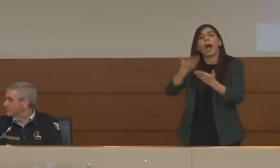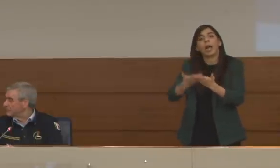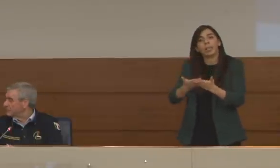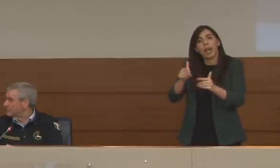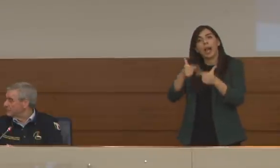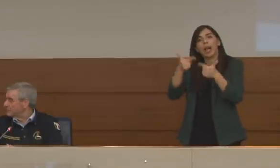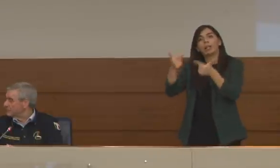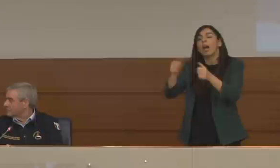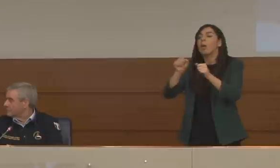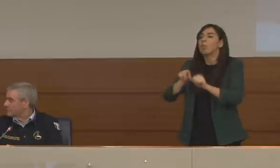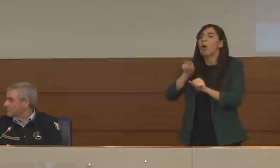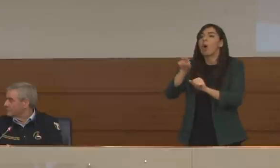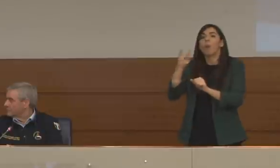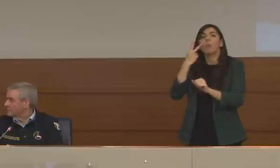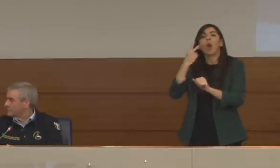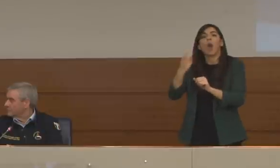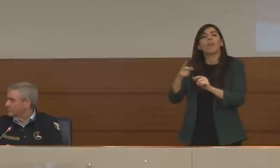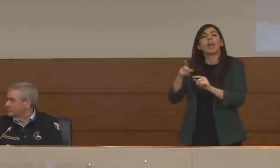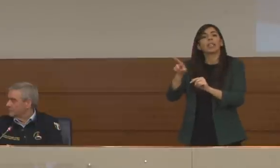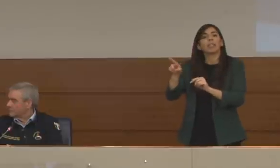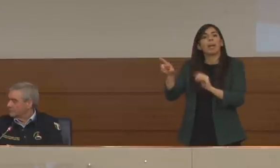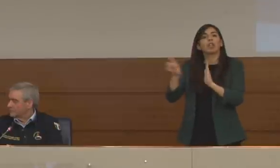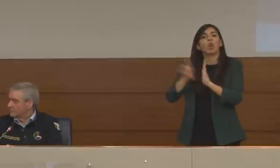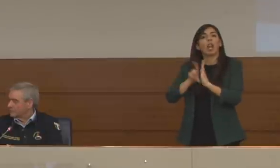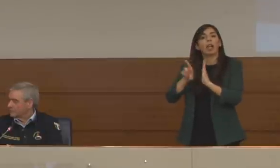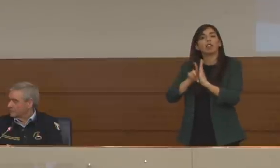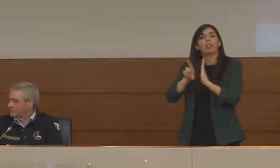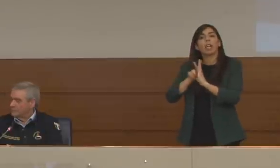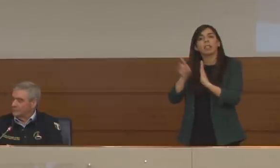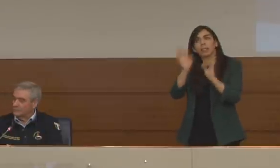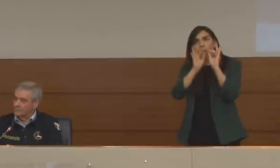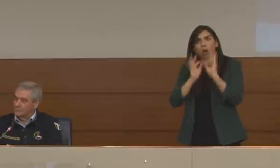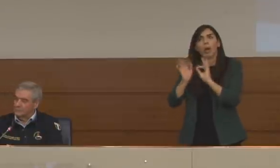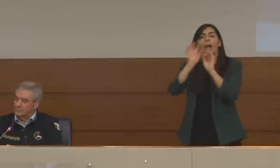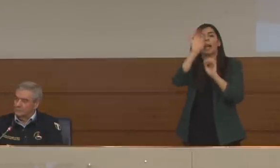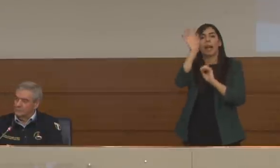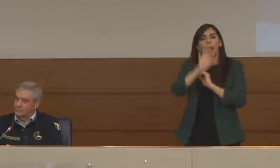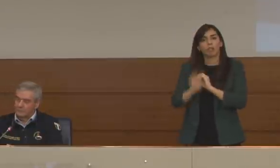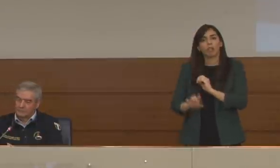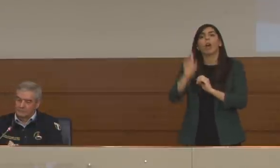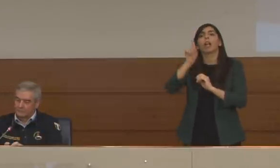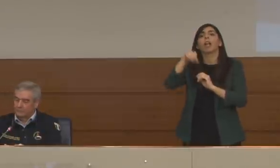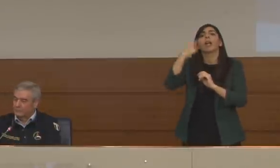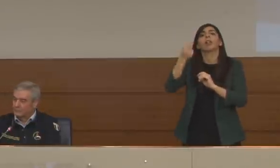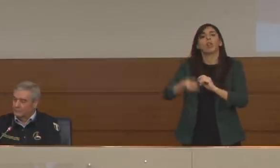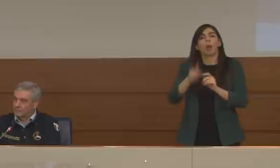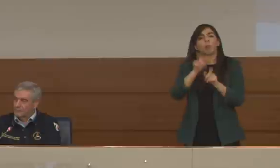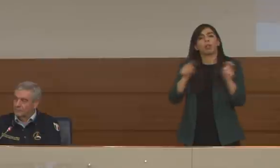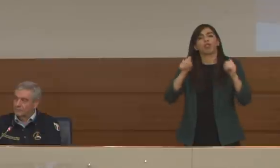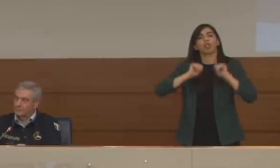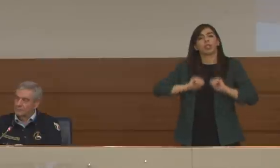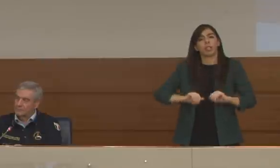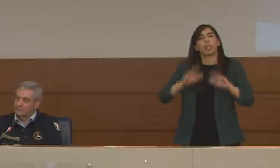legislativo che venga condiviso con le Regioni e che venga poi recepito dai cittadini. Non è semplice.